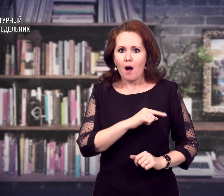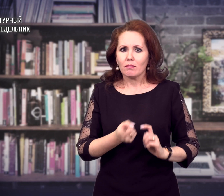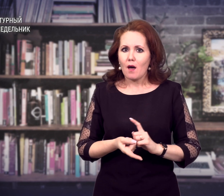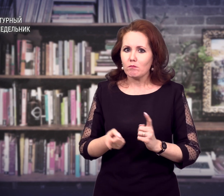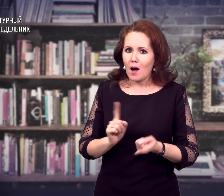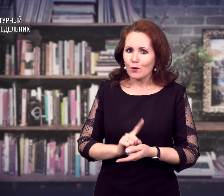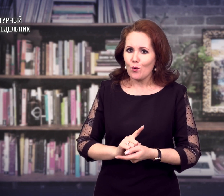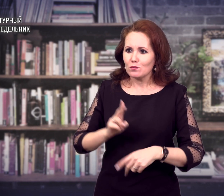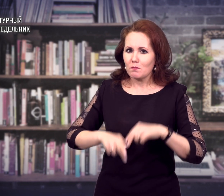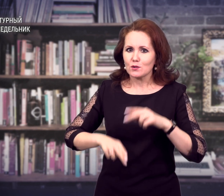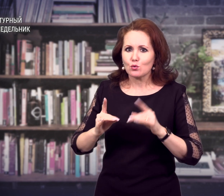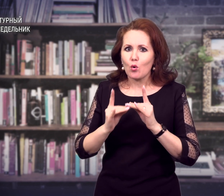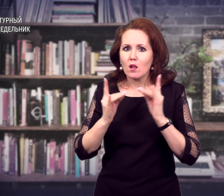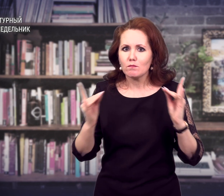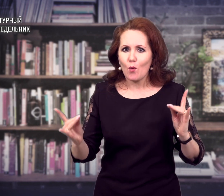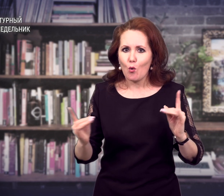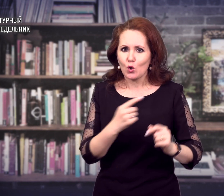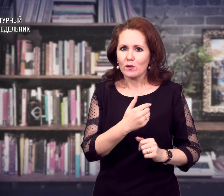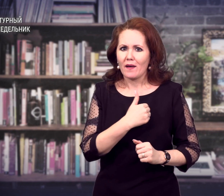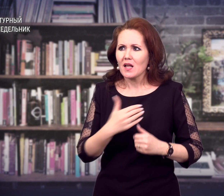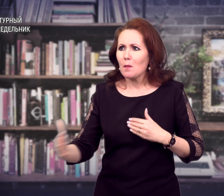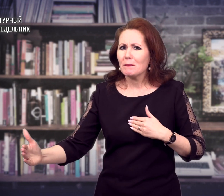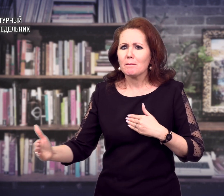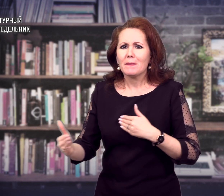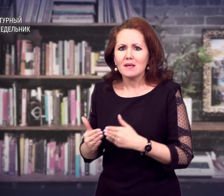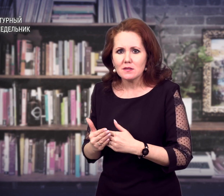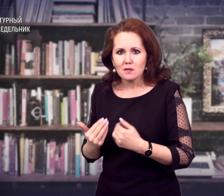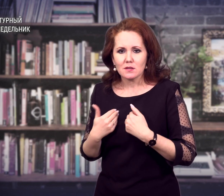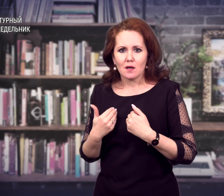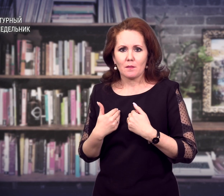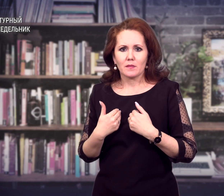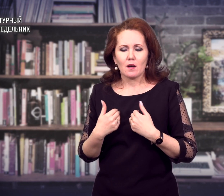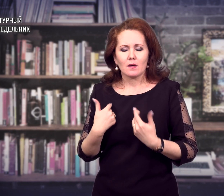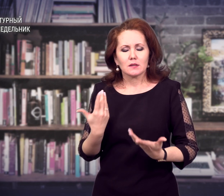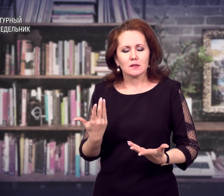А он наоборот - построил мост, чтобы мы стали ближе!